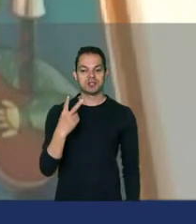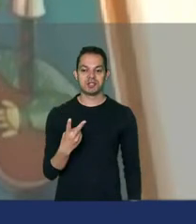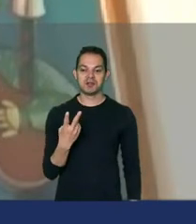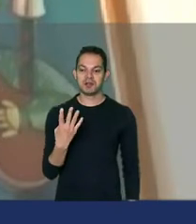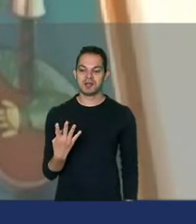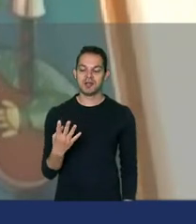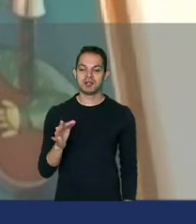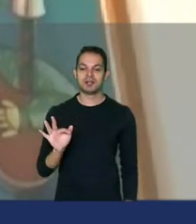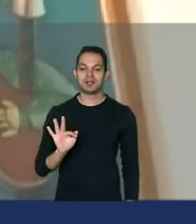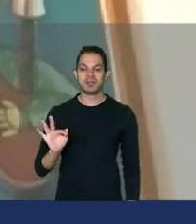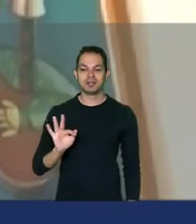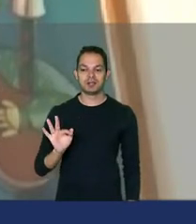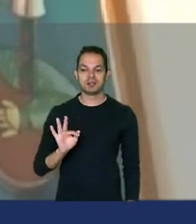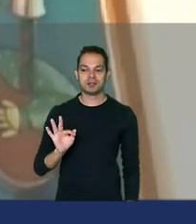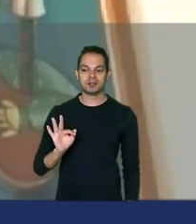DE HOJE, 24 DE FEVEREIRO,